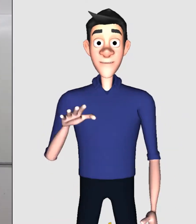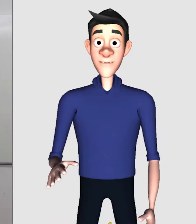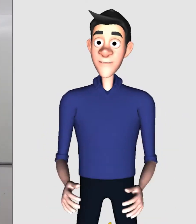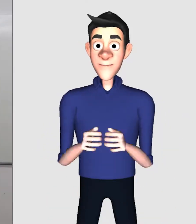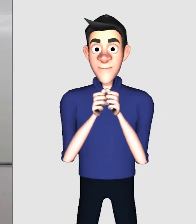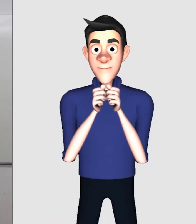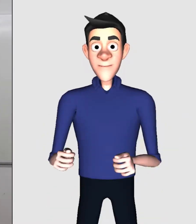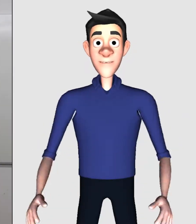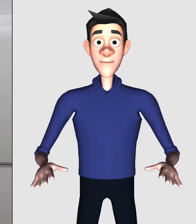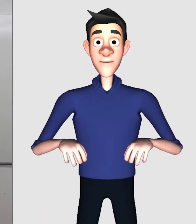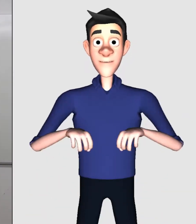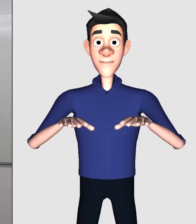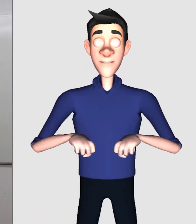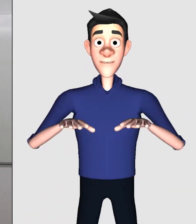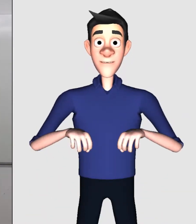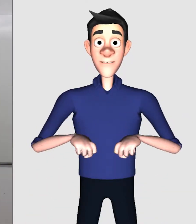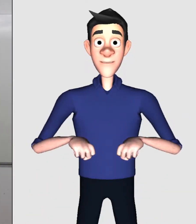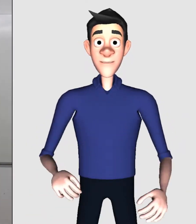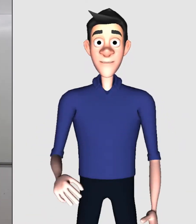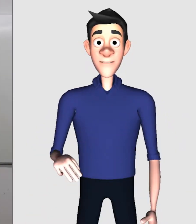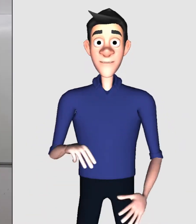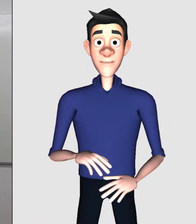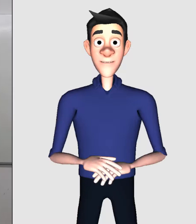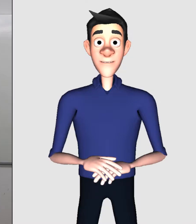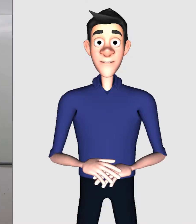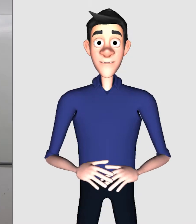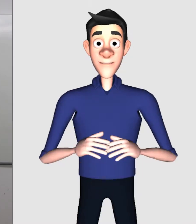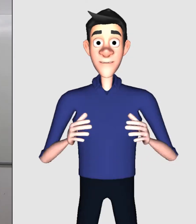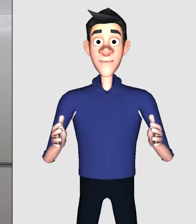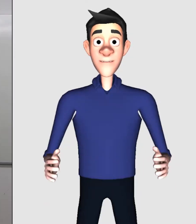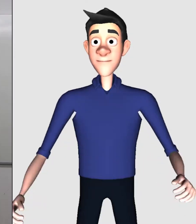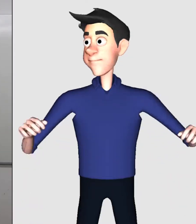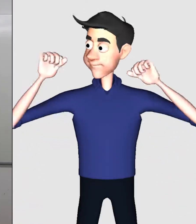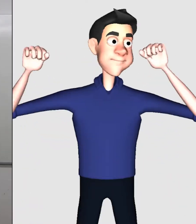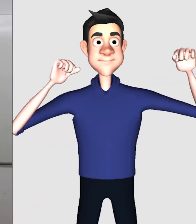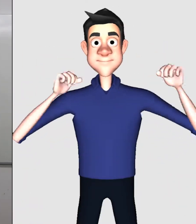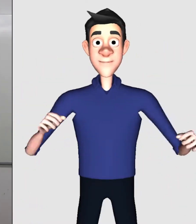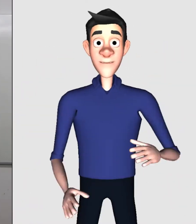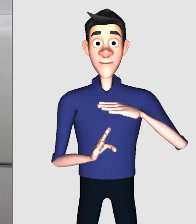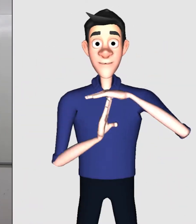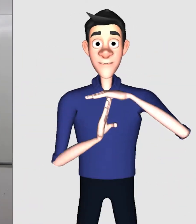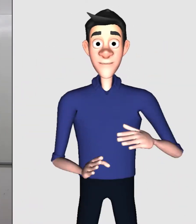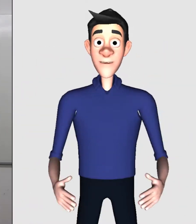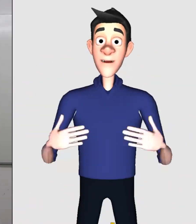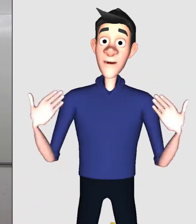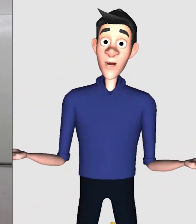Temos um corpo só, com a massa m minúscula mais M maiúscula oscilando no tempo